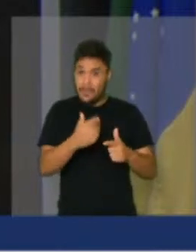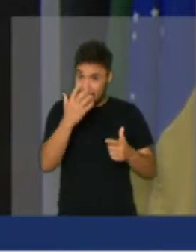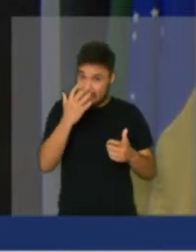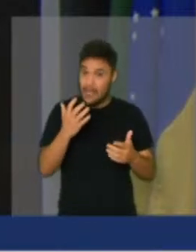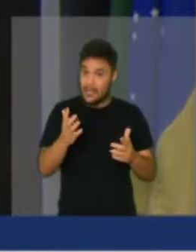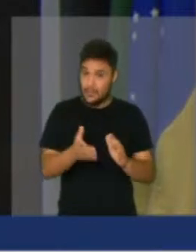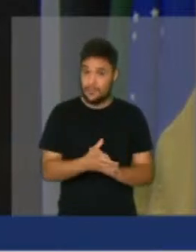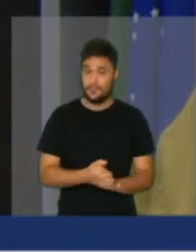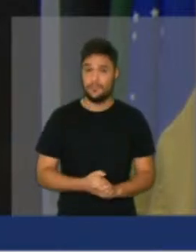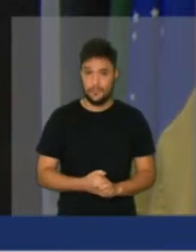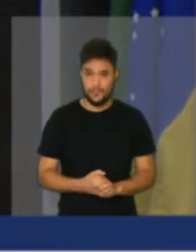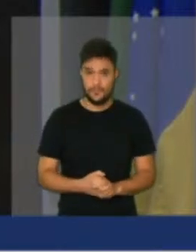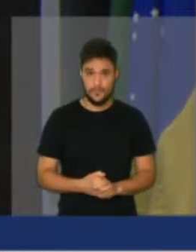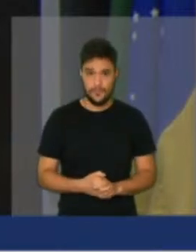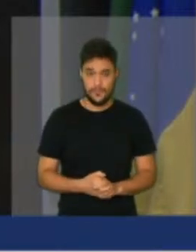RIO... NÓS , EM 2019, DEVIDO